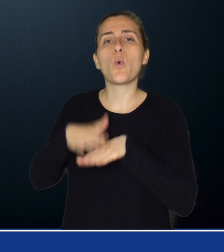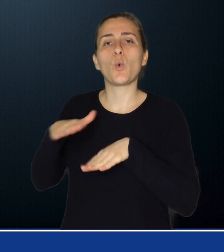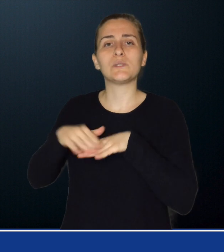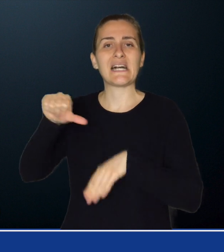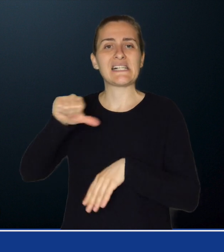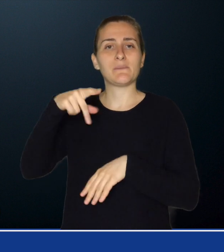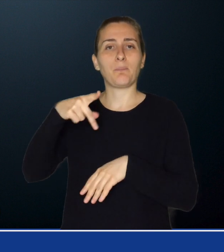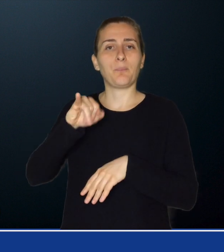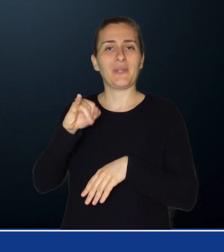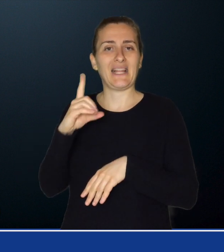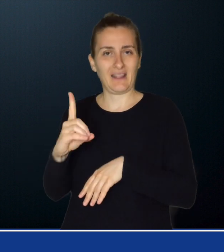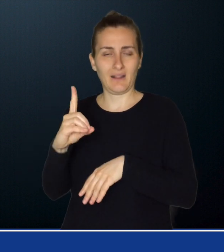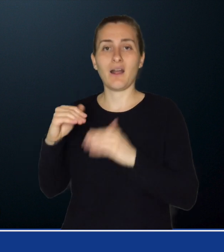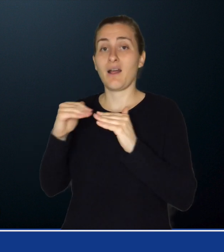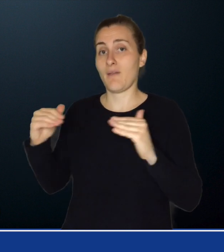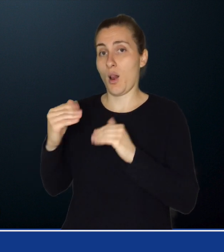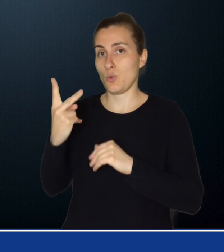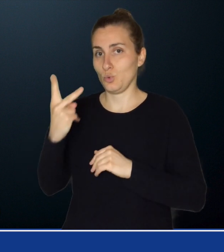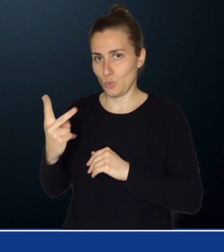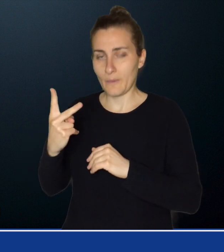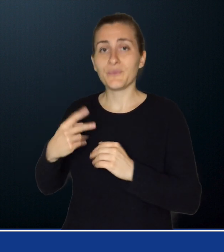a cui si può accedere con la propria identità digitale di tipo SPID almeno di Livello 2,